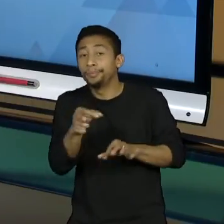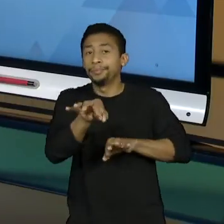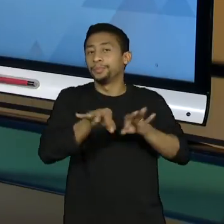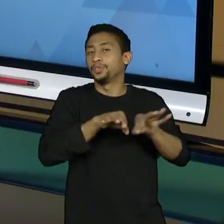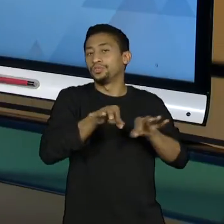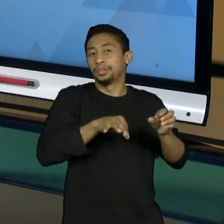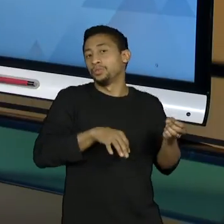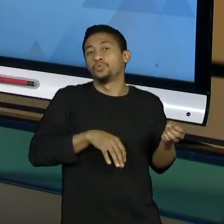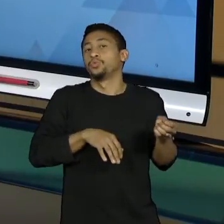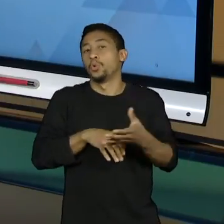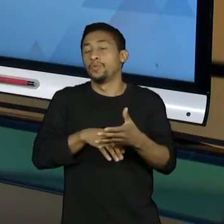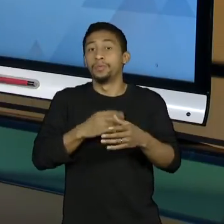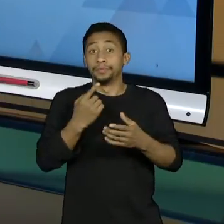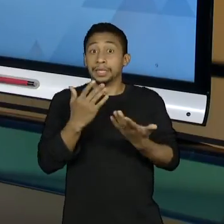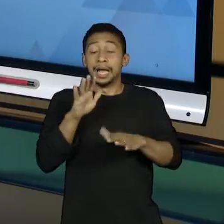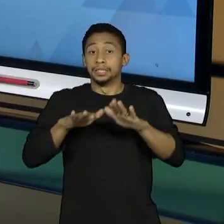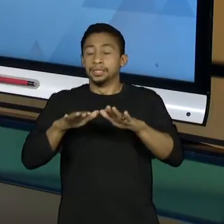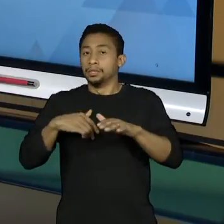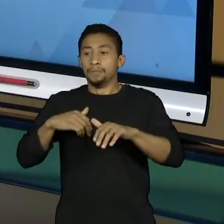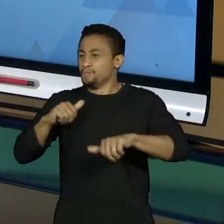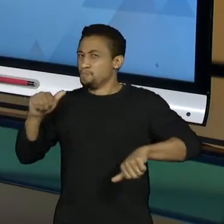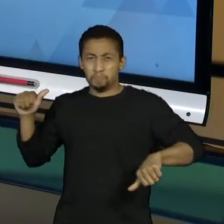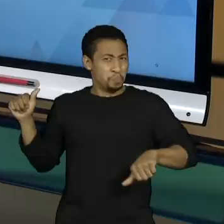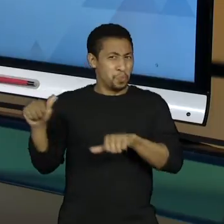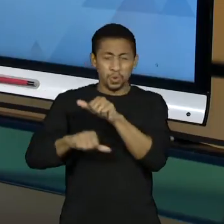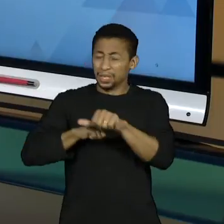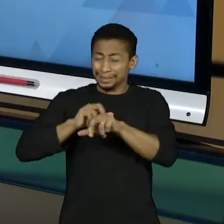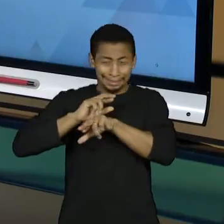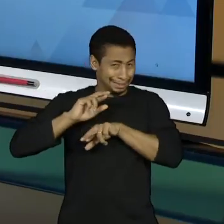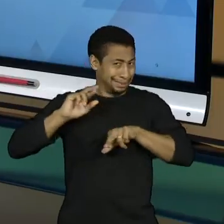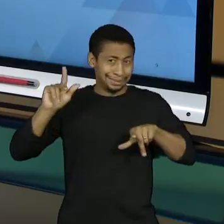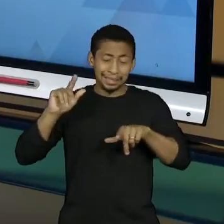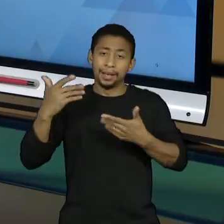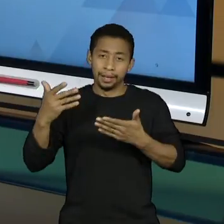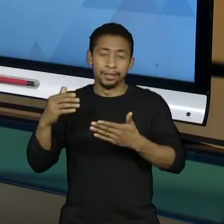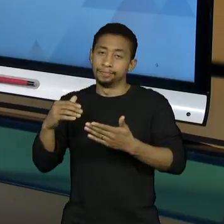UMA MUDANÇA MUITO DIFERENTE, FOR ALGO MUITO DIFERENTE DO QUE VOCÊ DESENVOLVEU ATÉ AGORA.